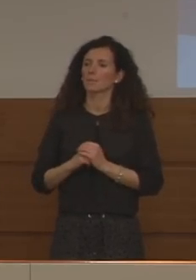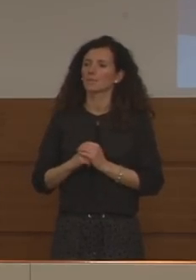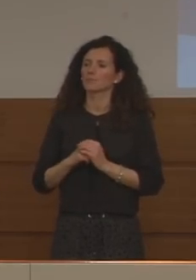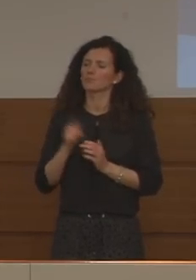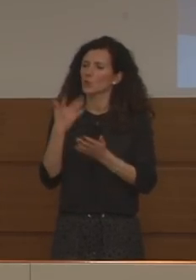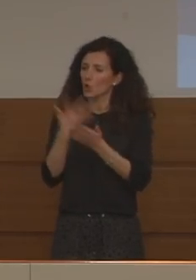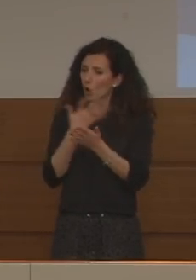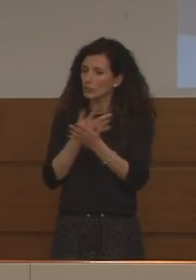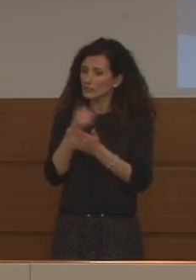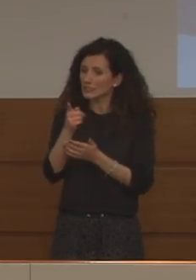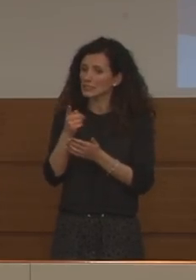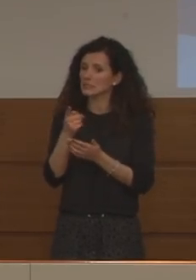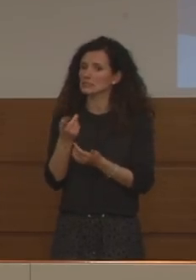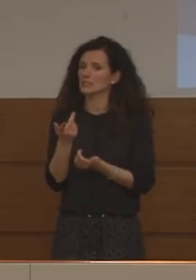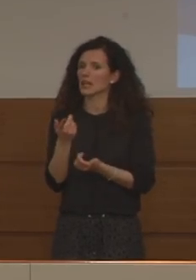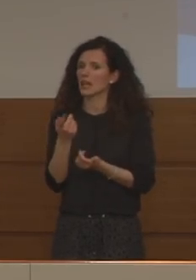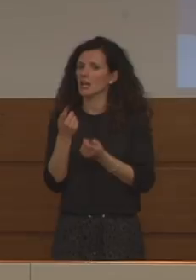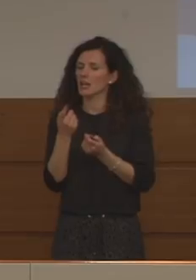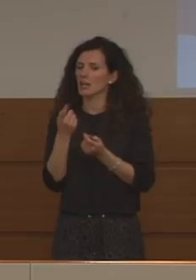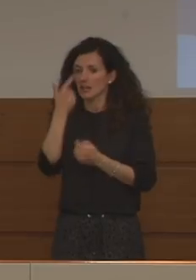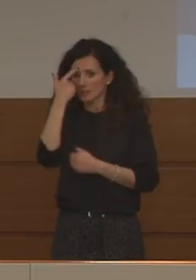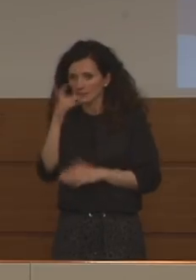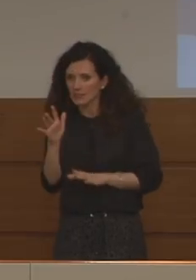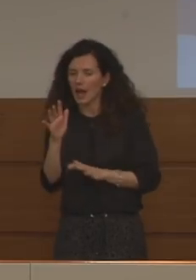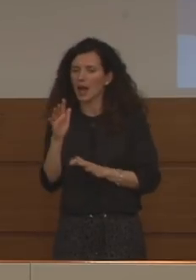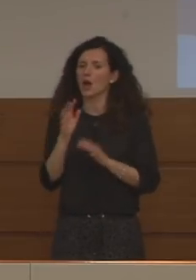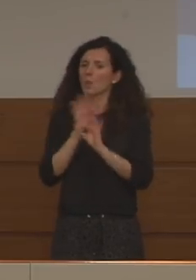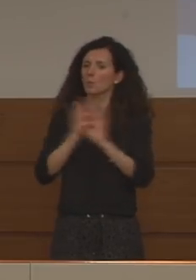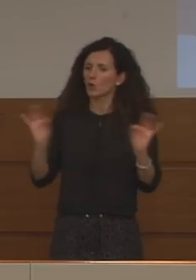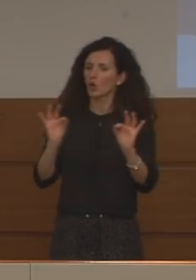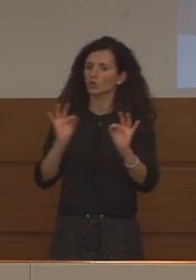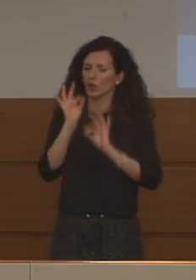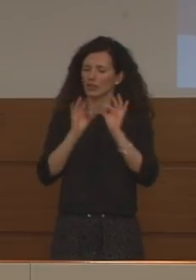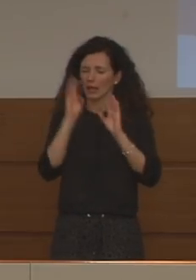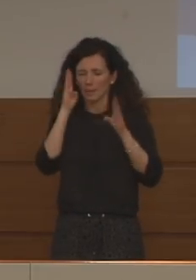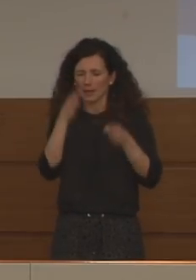si sono attrezzati per le terapie intensive, insomma, se hanno